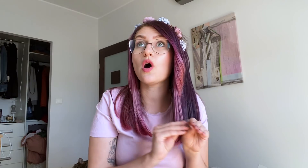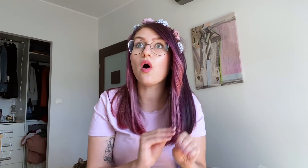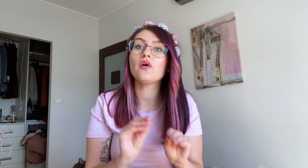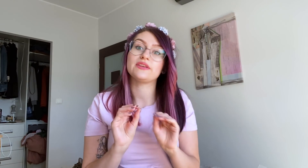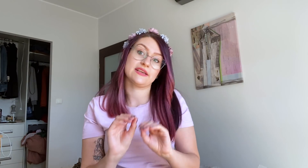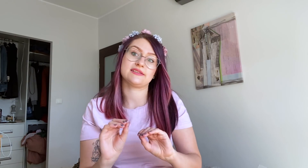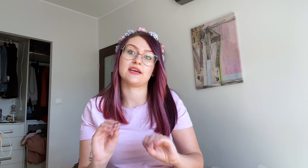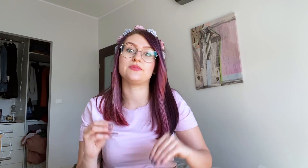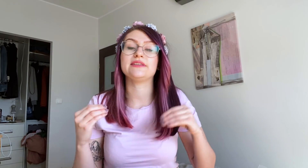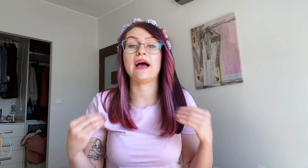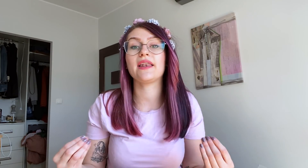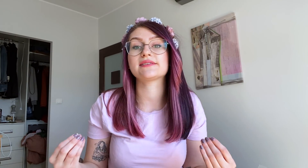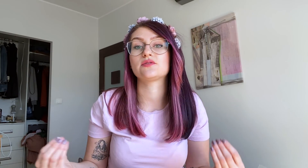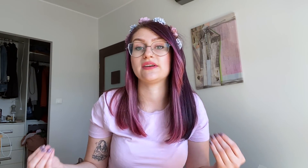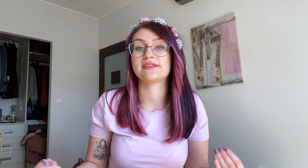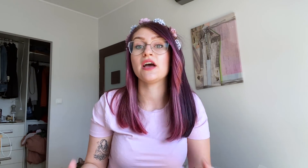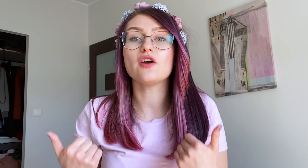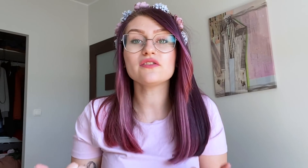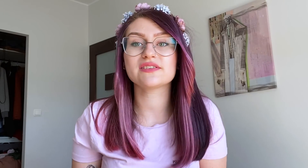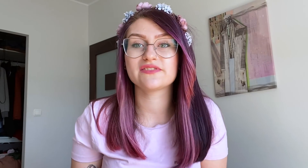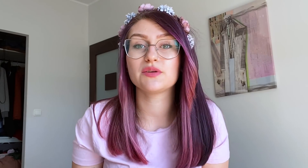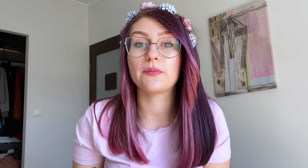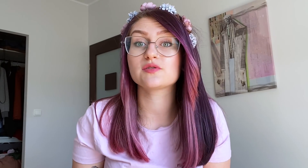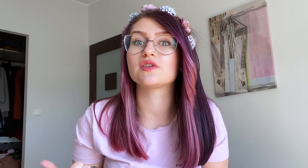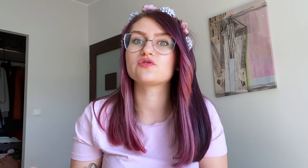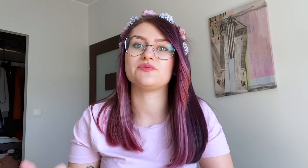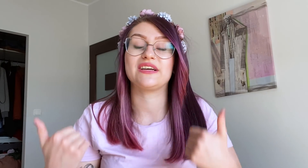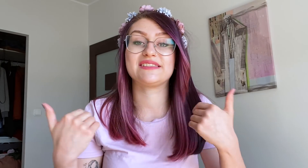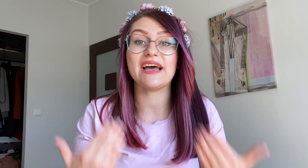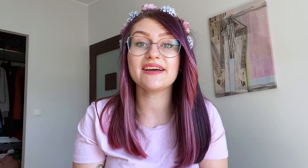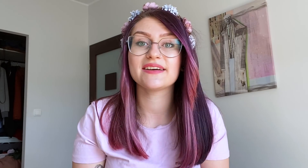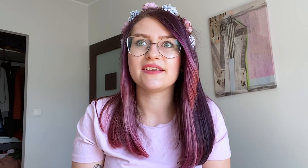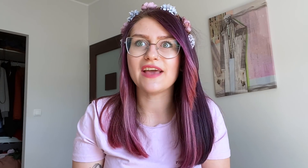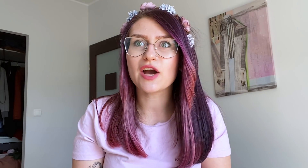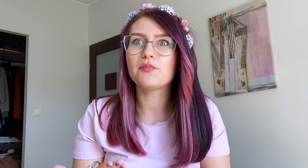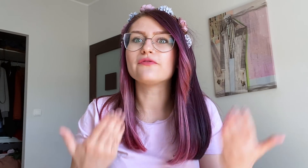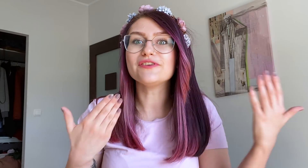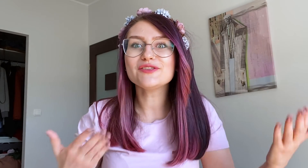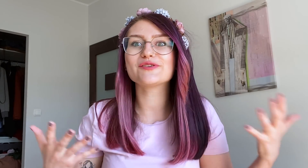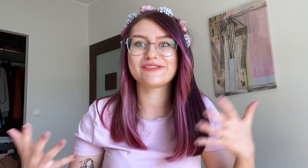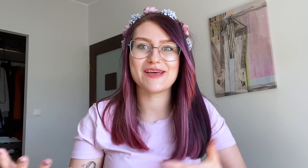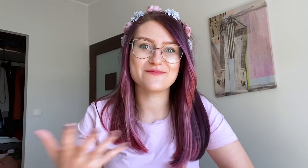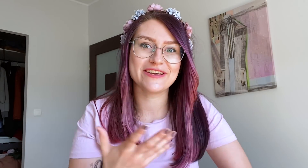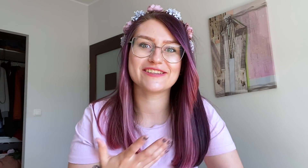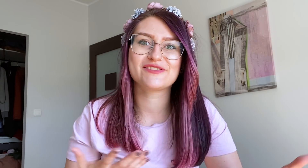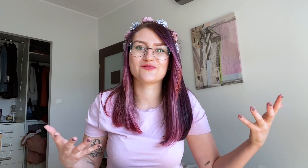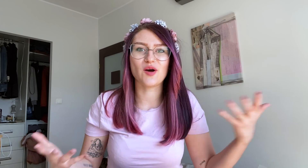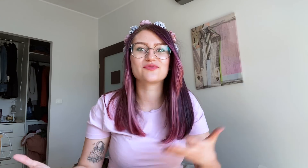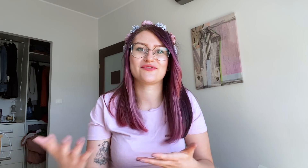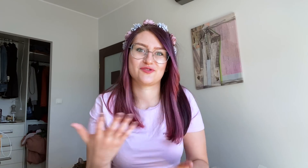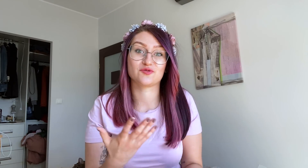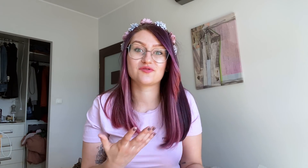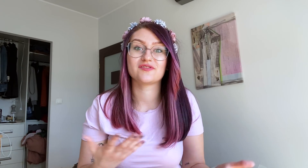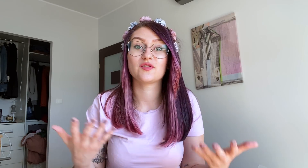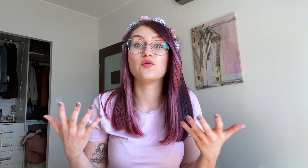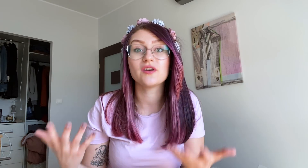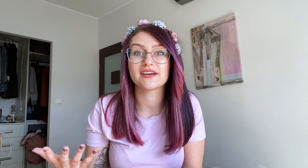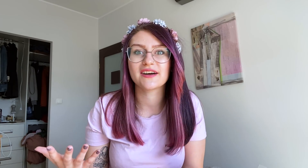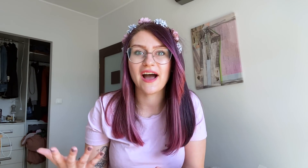To jest jakby idealna sytuacja i on Was wtedy po prostu nauczy migać tak, jak powinno się migać dobrze wśród głuchych.